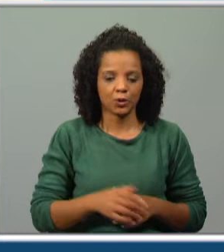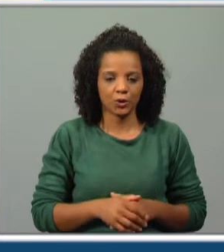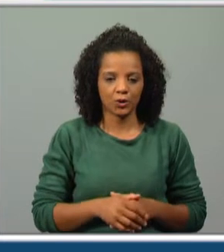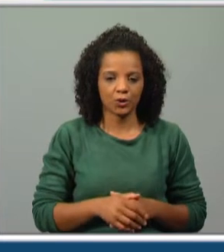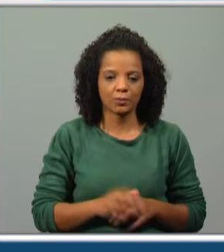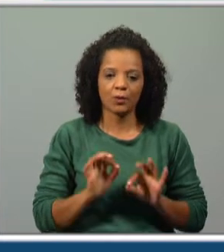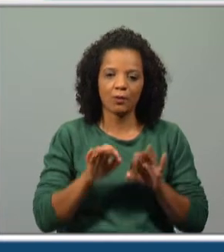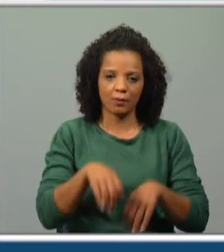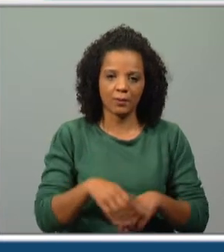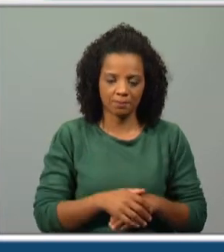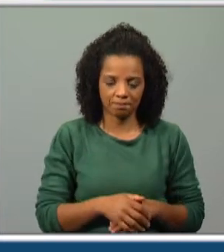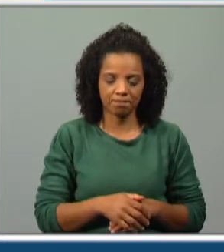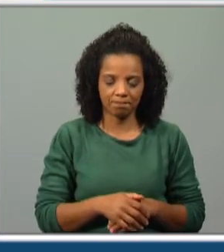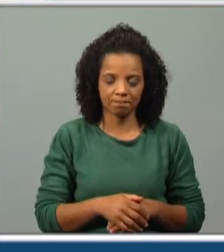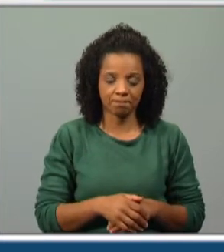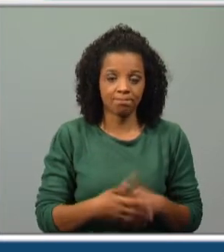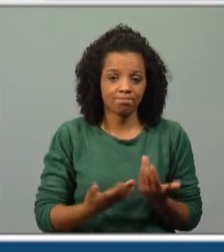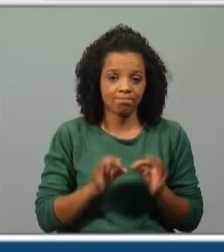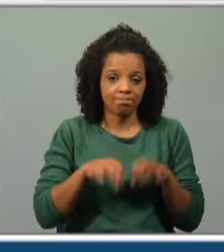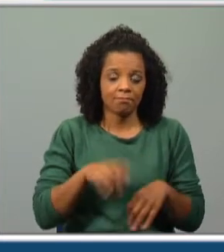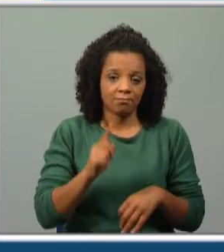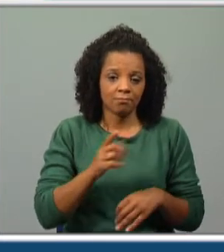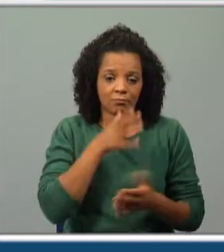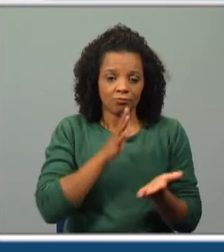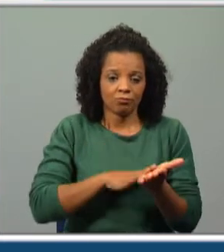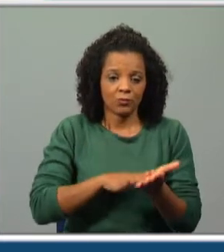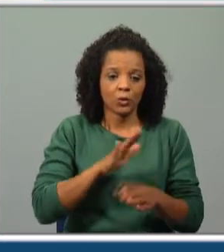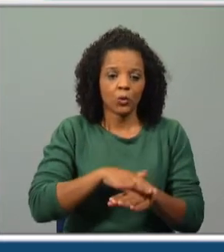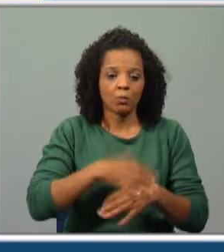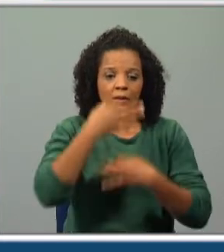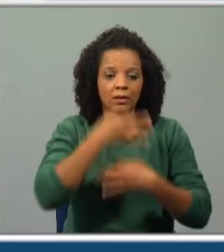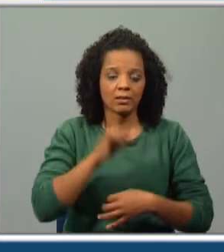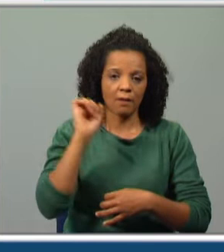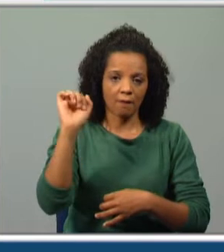desenlace o desenlace que é justificado pela carência da aia tal e qual Como já 揭開合理的結局因為沒有像她一樣的婢女。